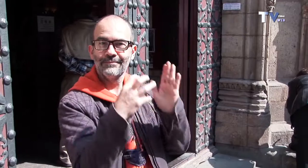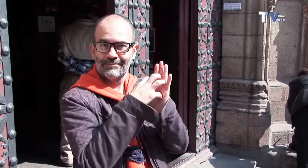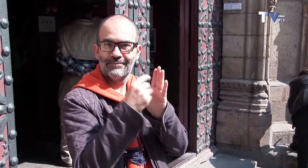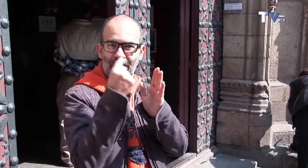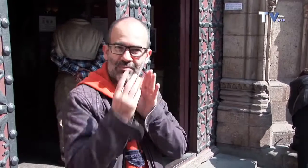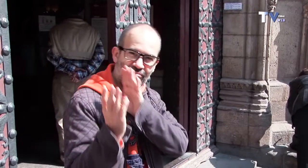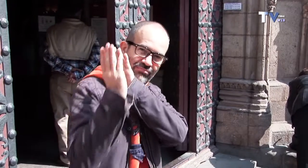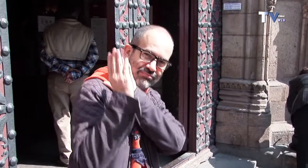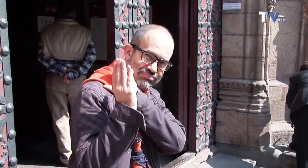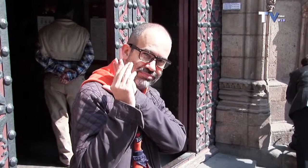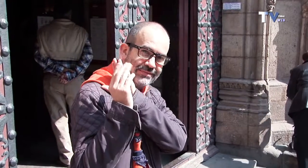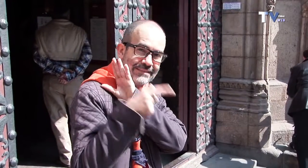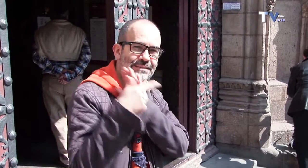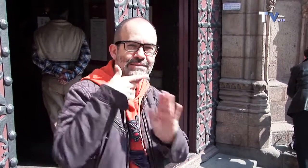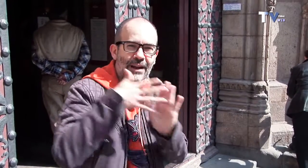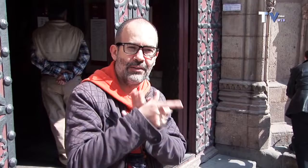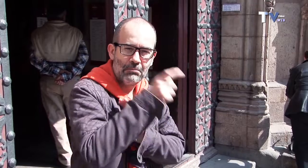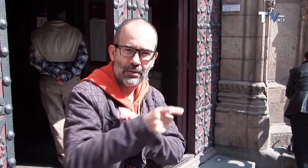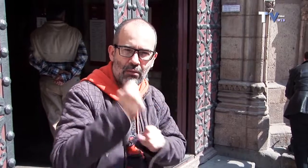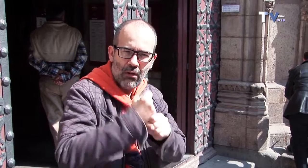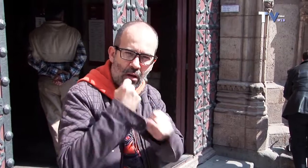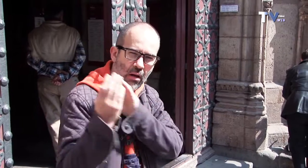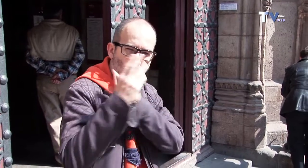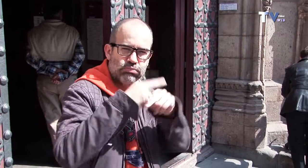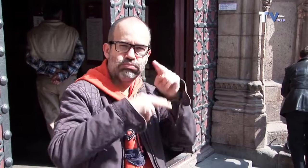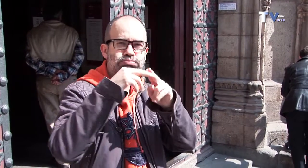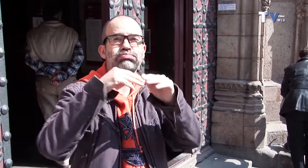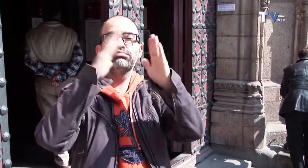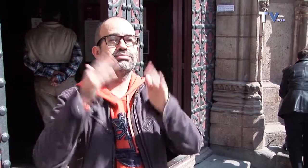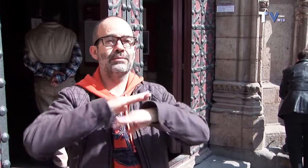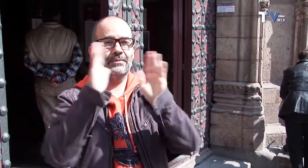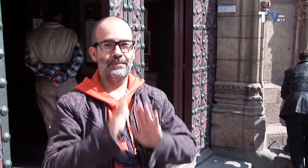¿Habéis visto el dibujo? Es porque cargaban con las piedras hasta que terminaron la construcción.